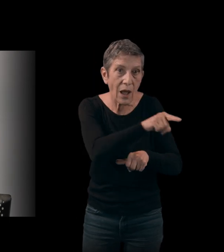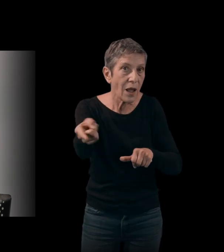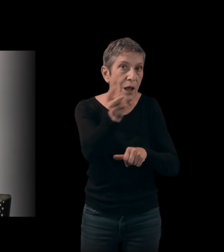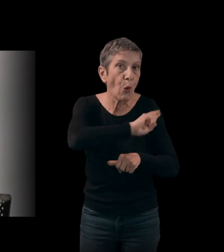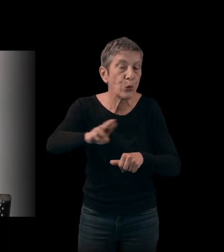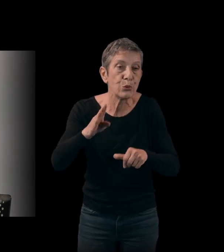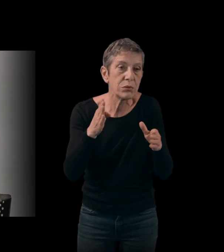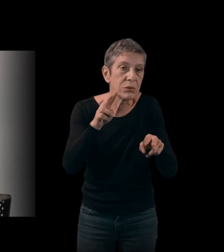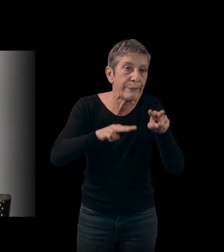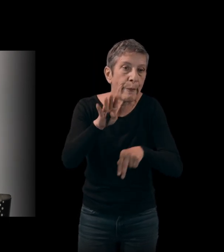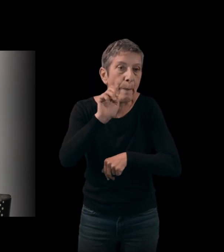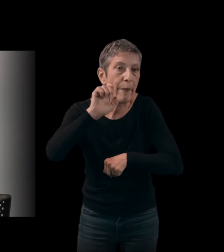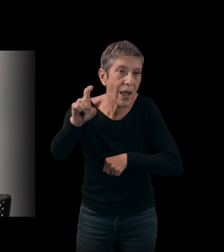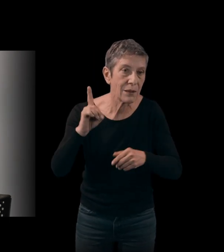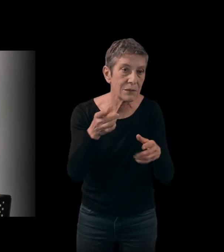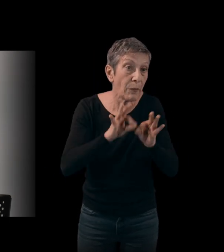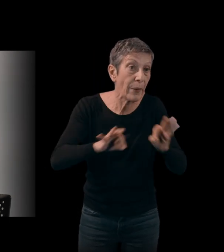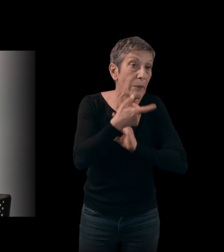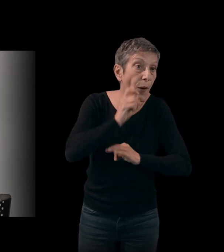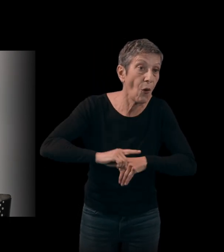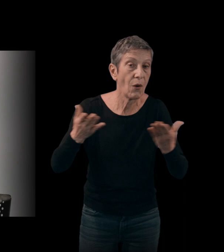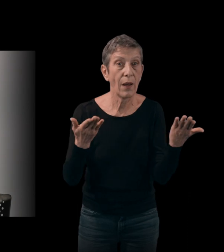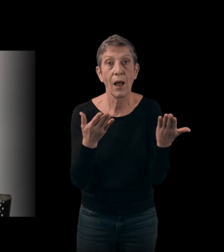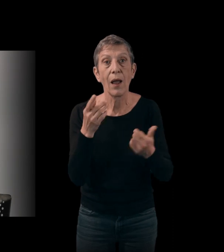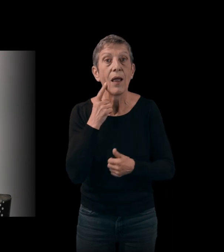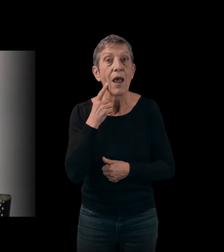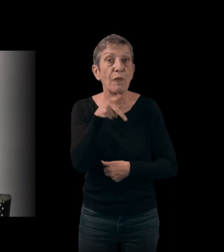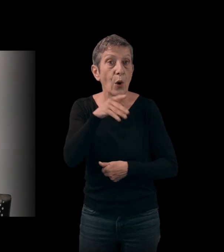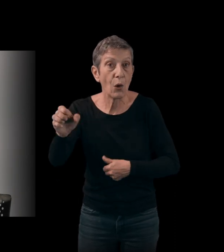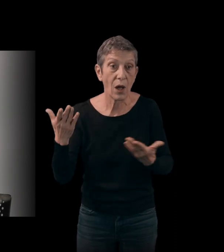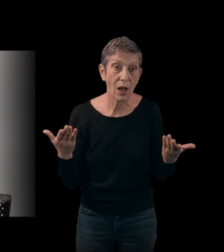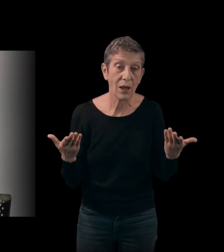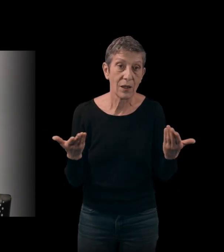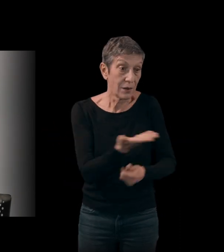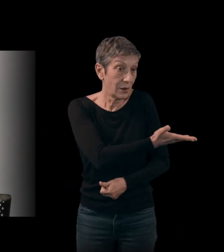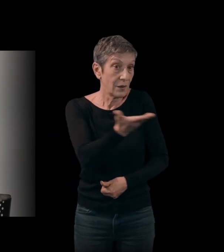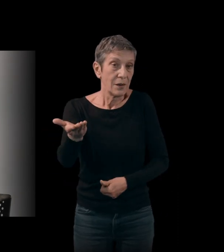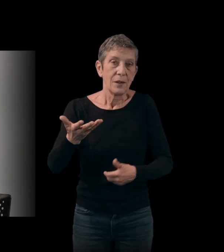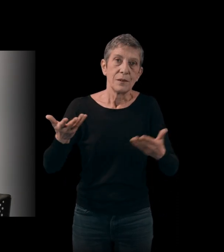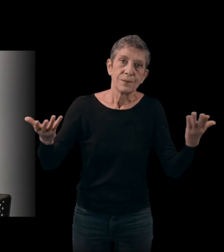au bled". Parce que les élèves de Paul Éluard sont des élèves qui ont pratiquement